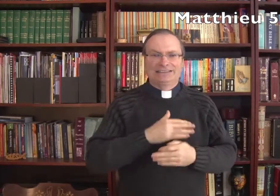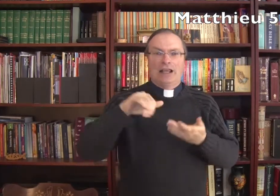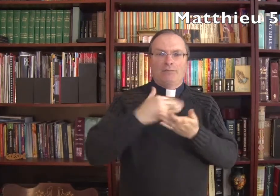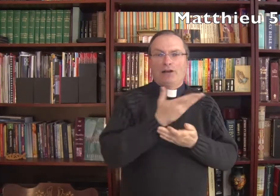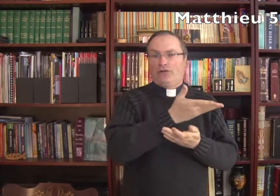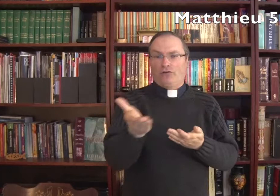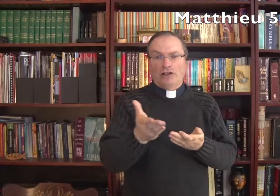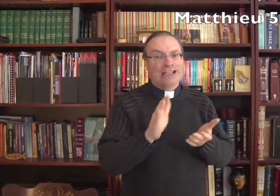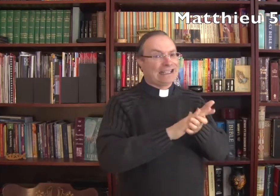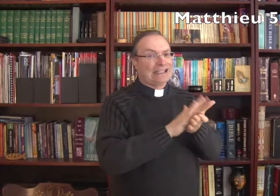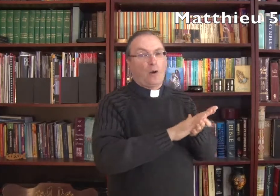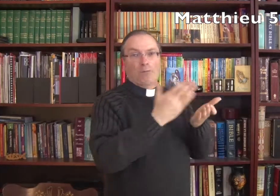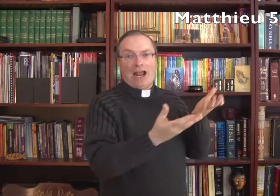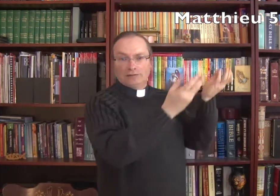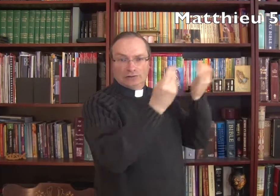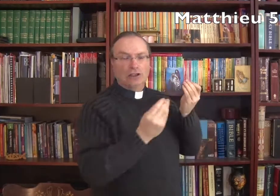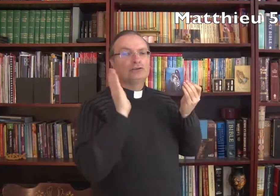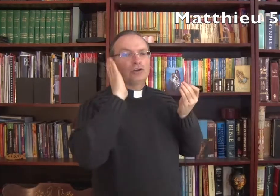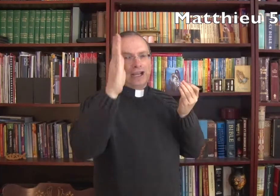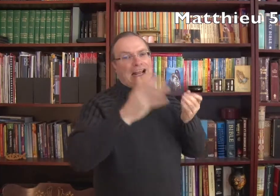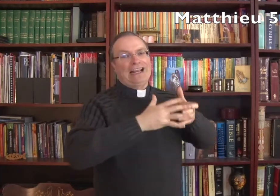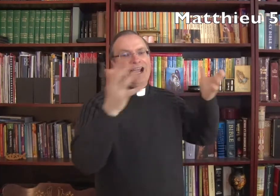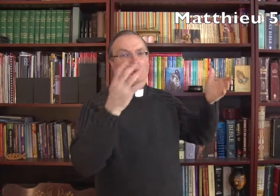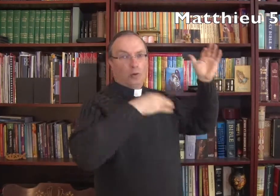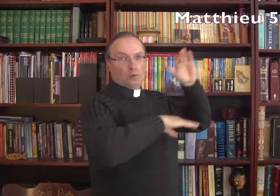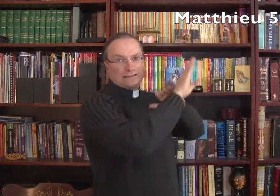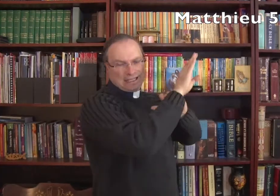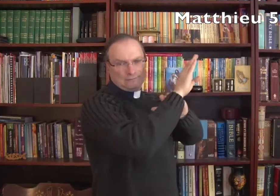parce que votre récompense sera grande au ciel.